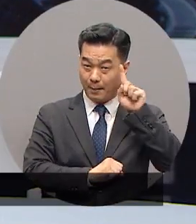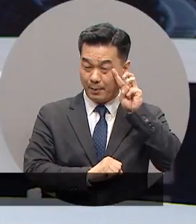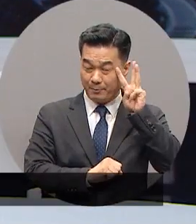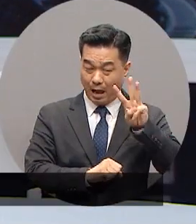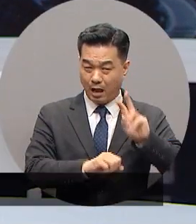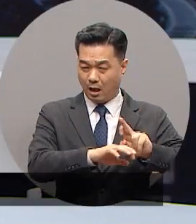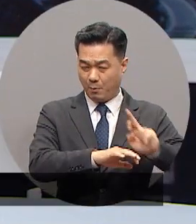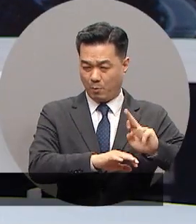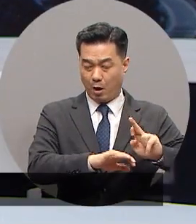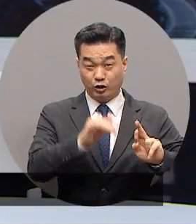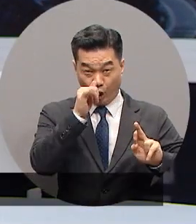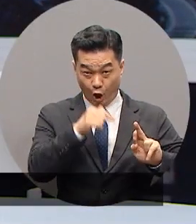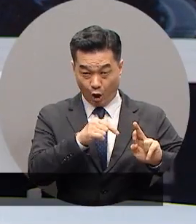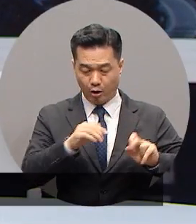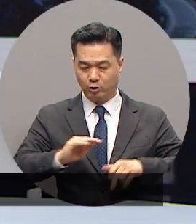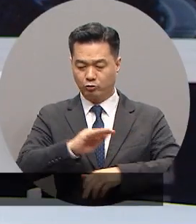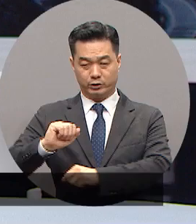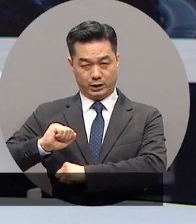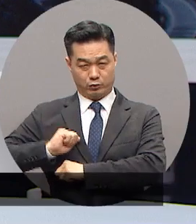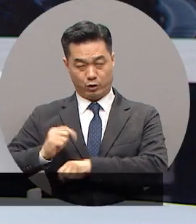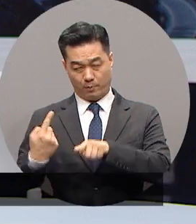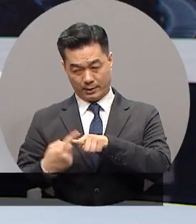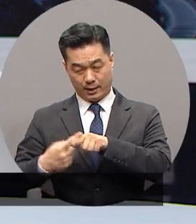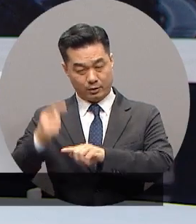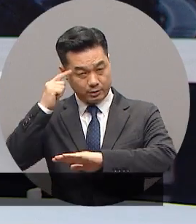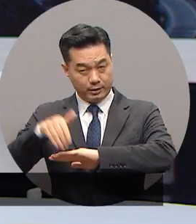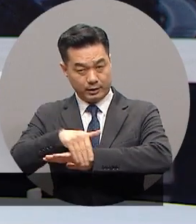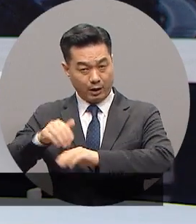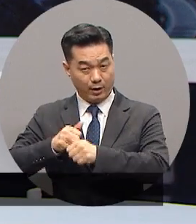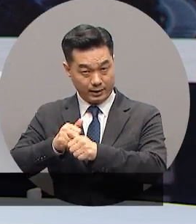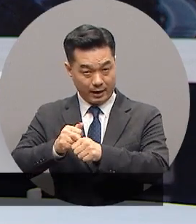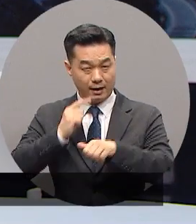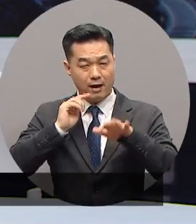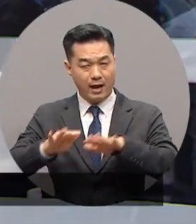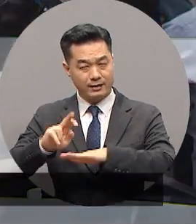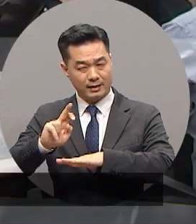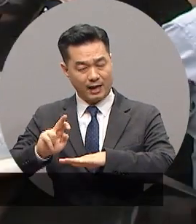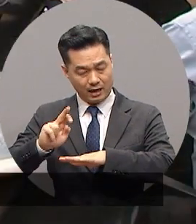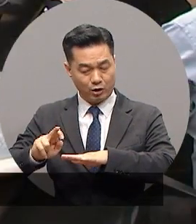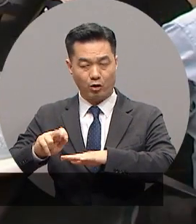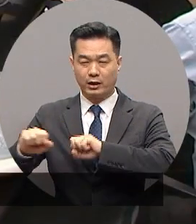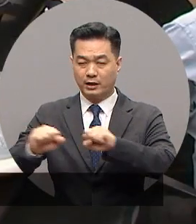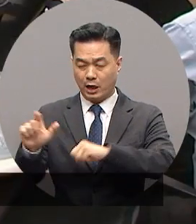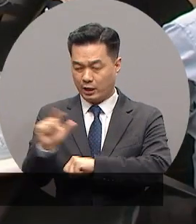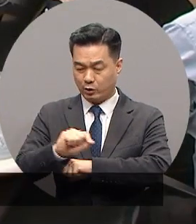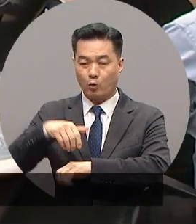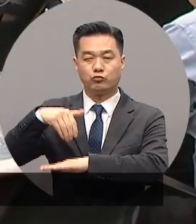북한군이 사흘 연속 포 사격을 실시한 것과관련해 우리 군 역시 자체 계획에 따라